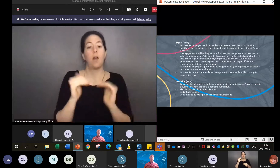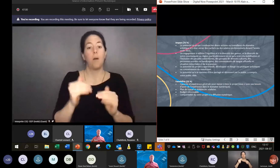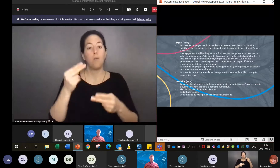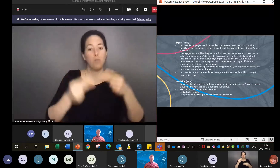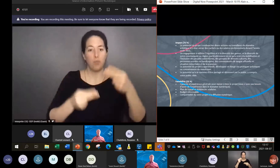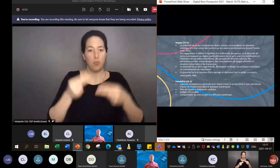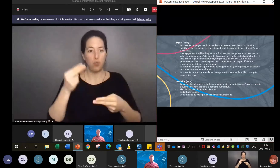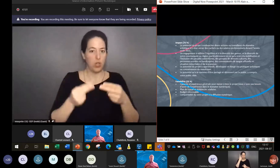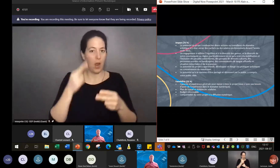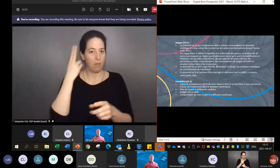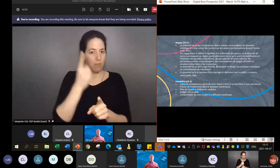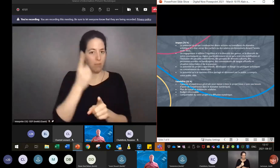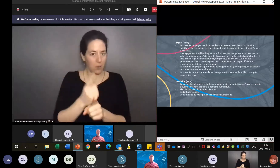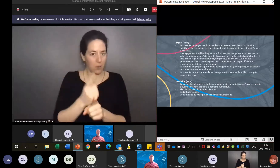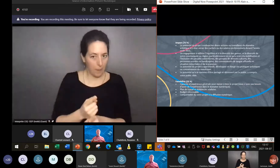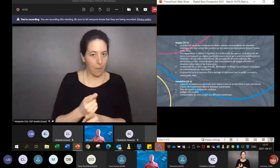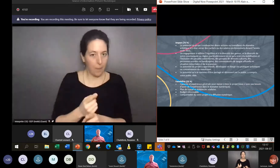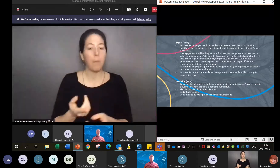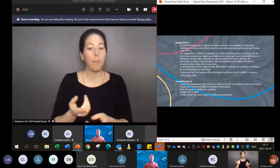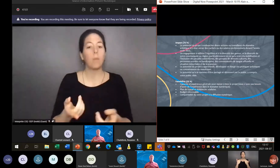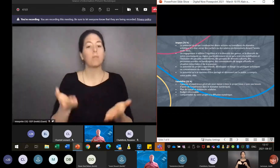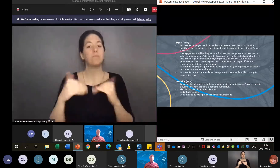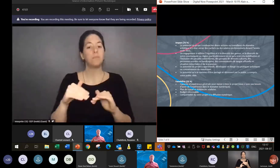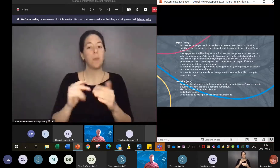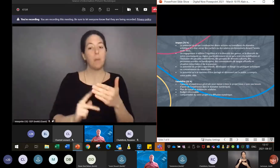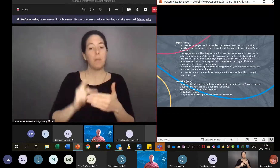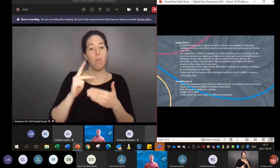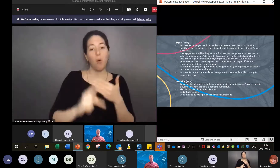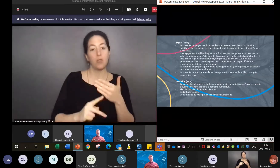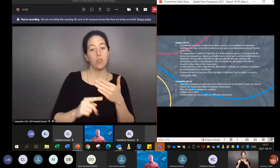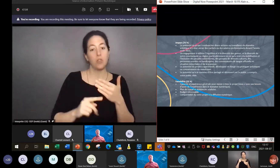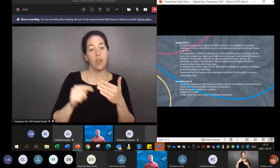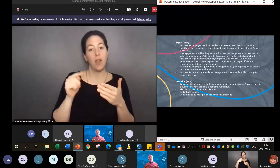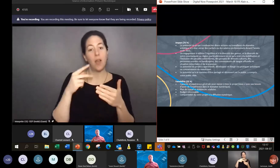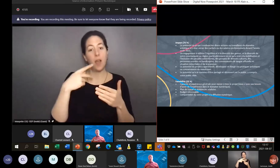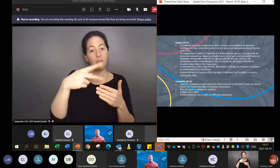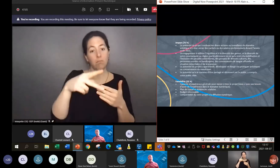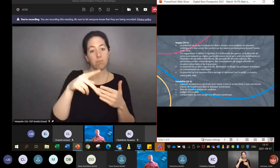votre projet doit être compatible